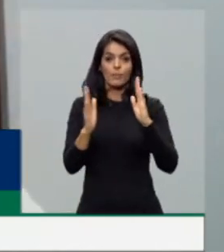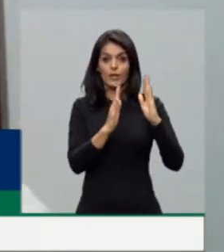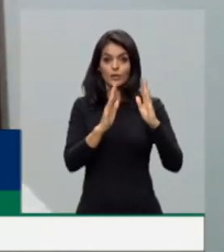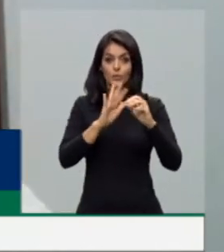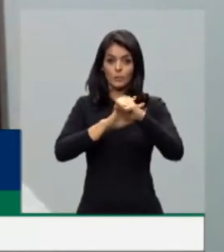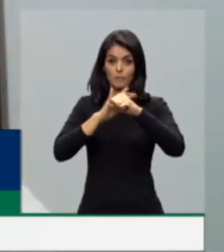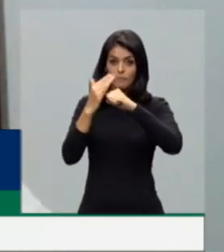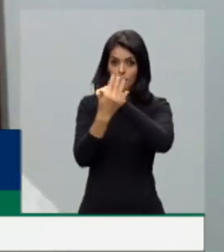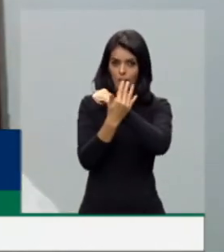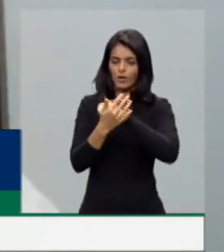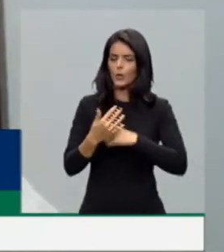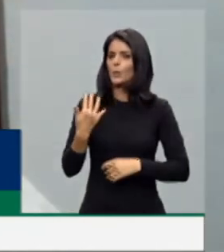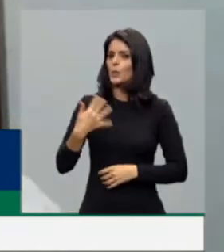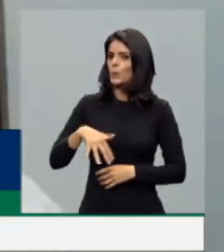PROJETO PROJETO, ELA DEMONSTRA TODA CONTRADIÇÃO QUE NÓS